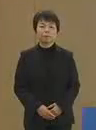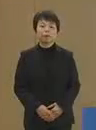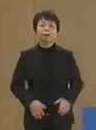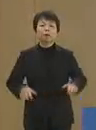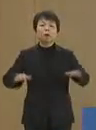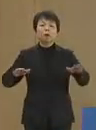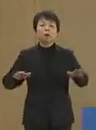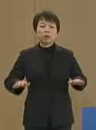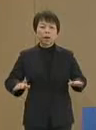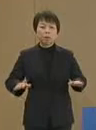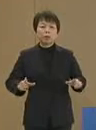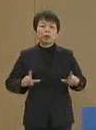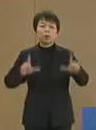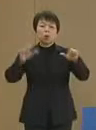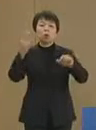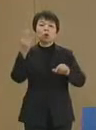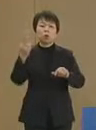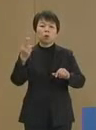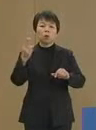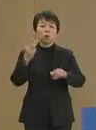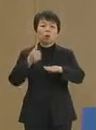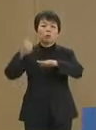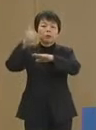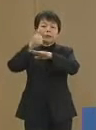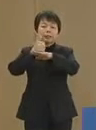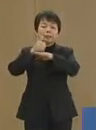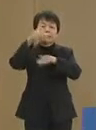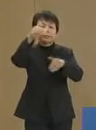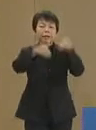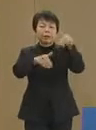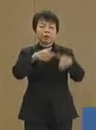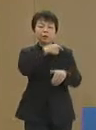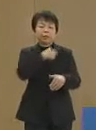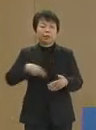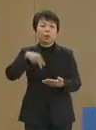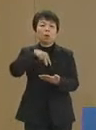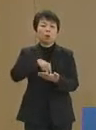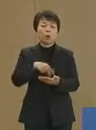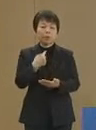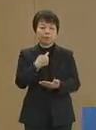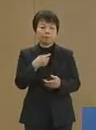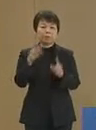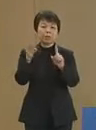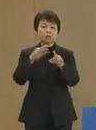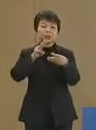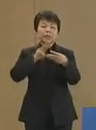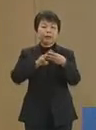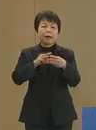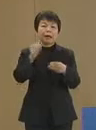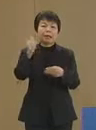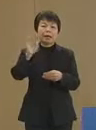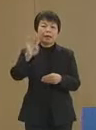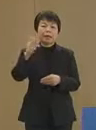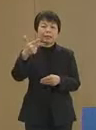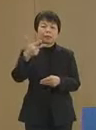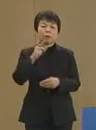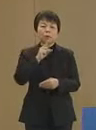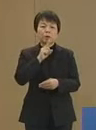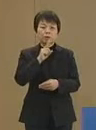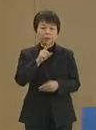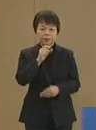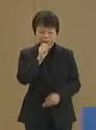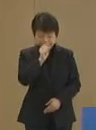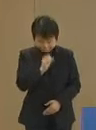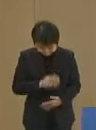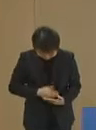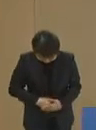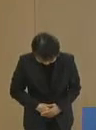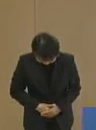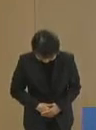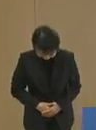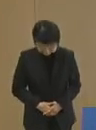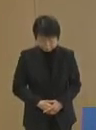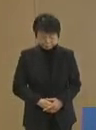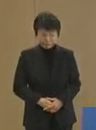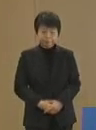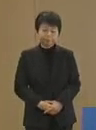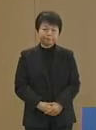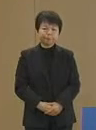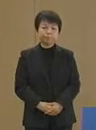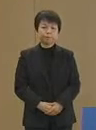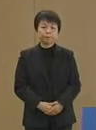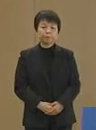この度 東京都知事選挙に立候補 いたしました杉田健と申します